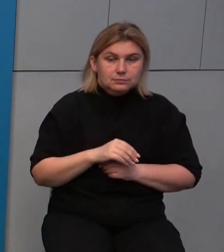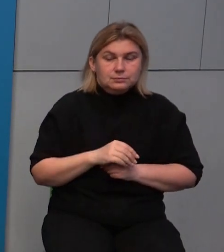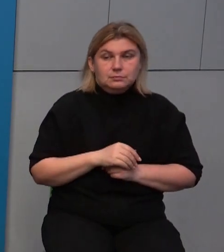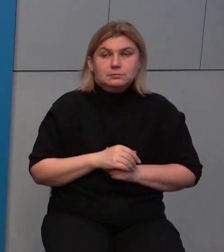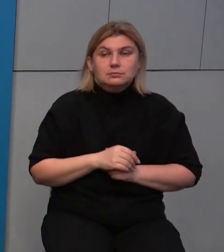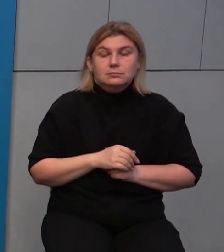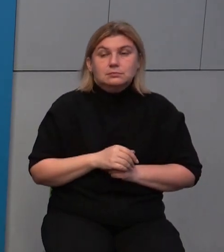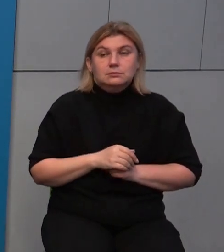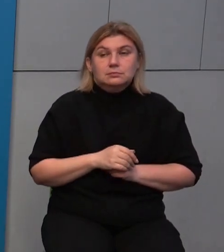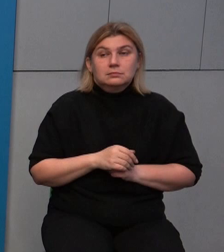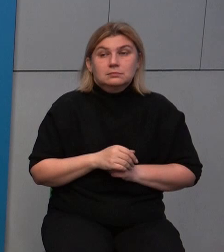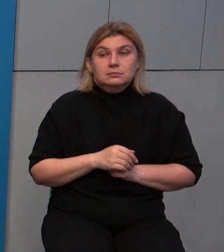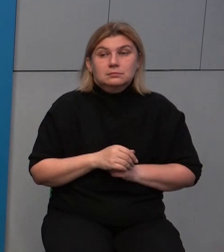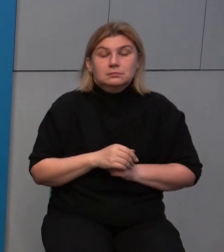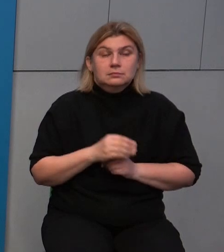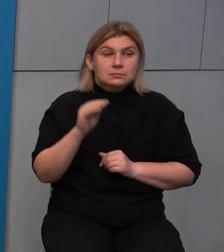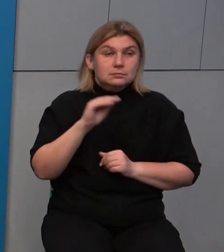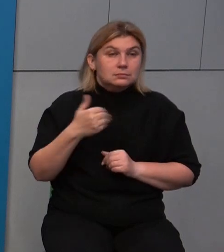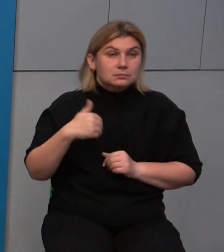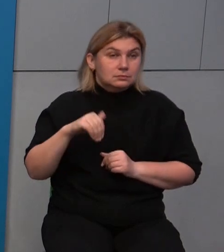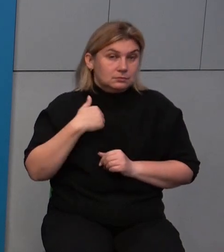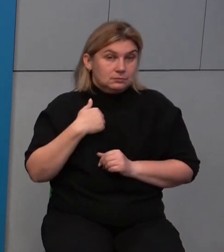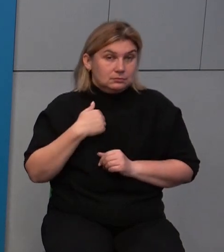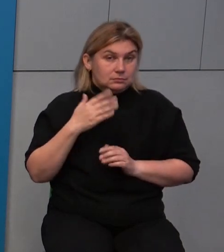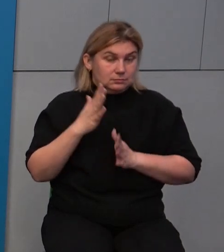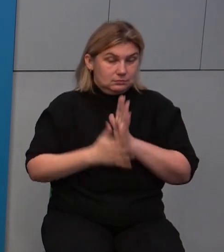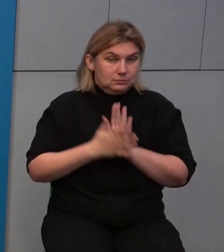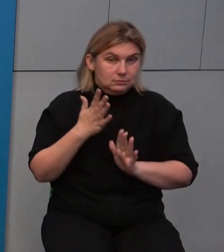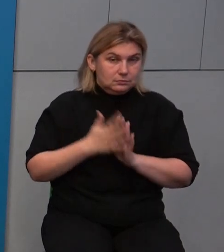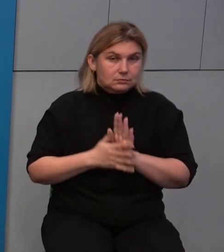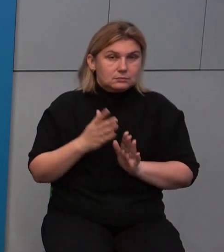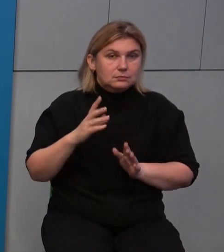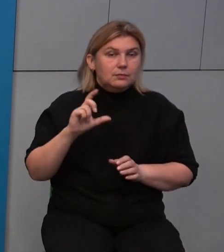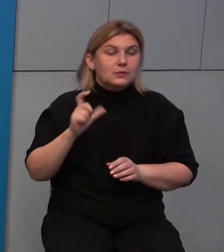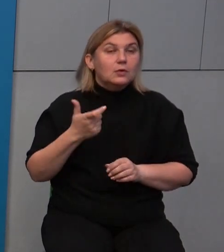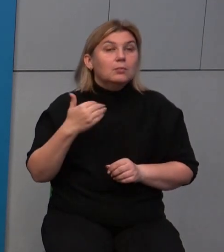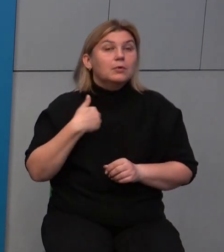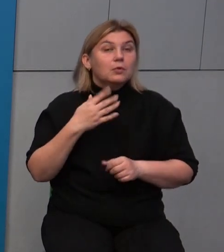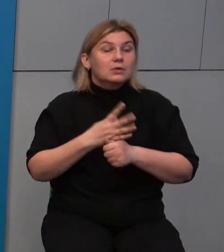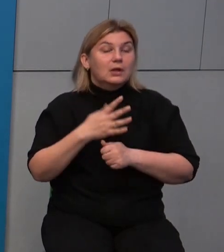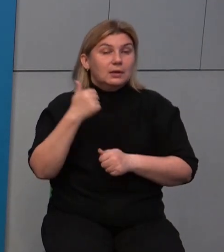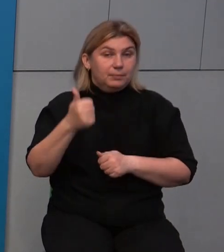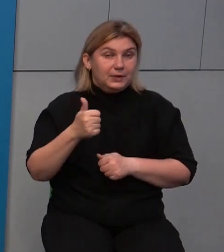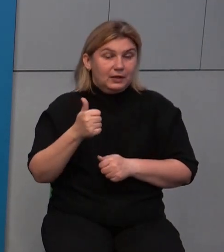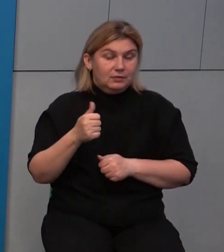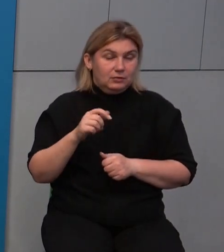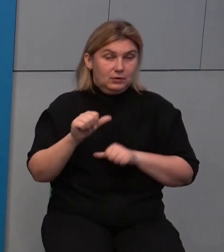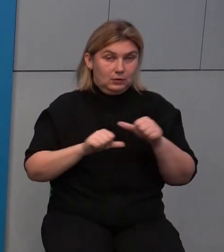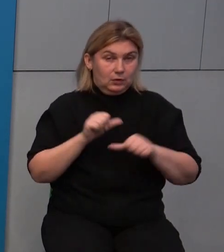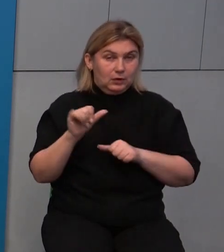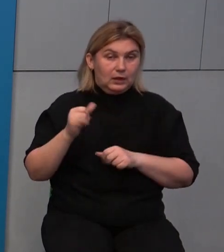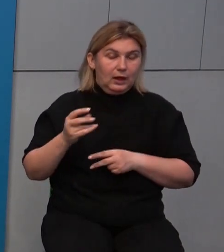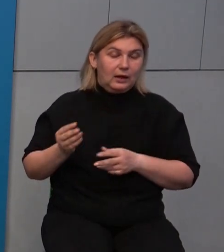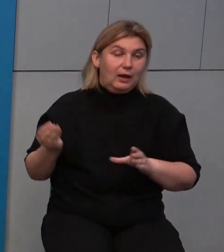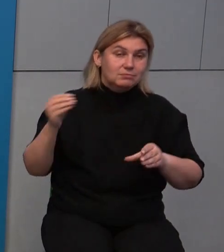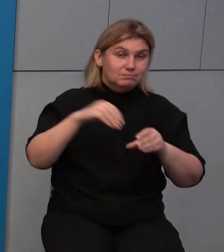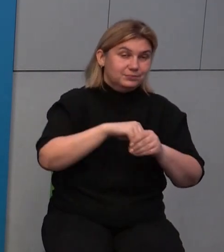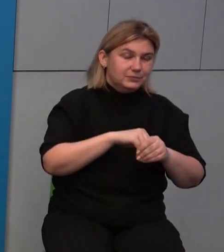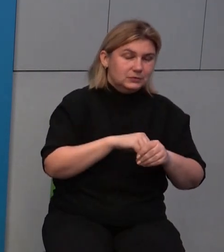właśnie nie leciały na nich bomby, czym był '41 rok i jakie jest zaangażowanie Ukraińców